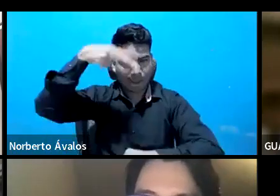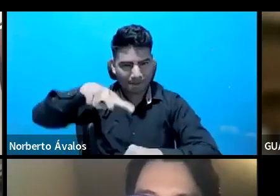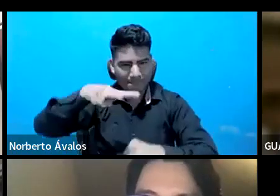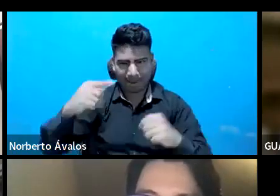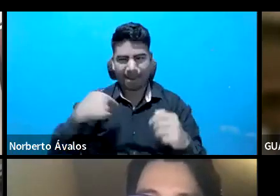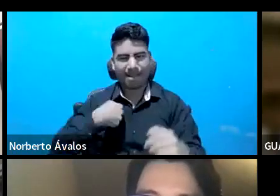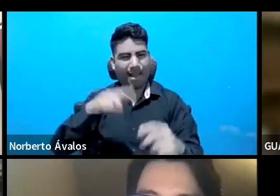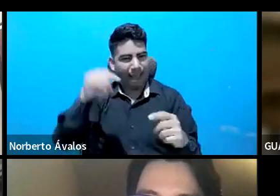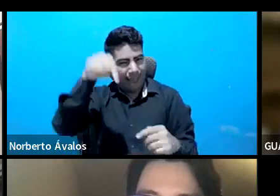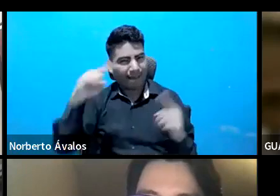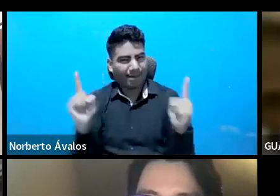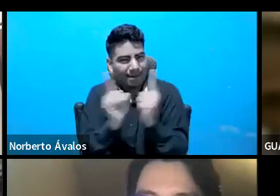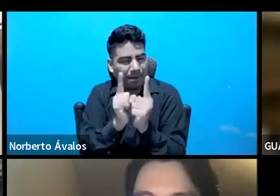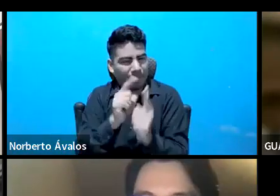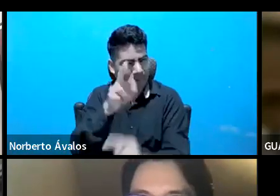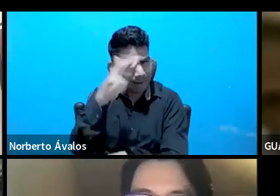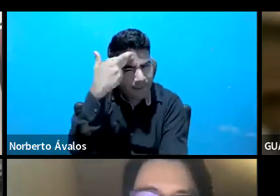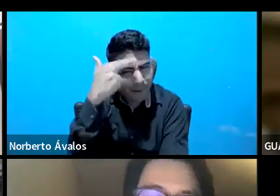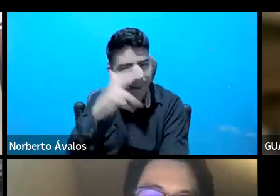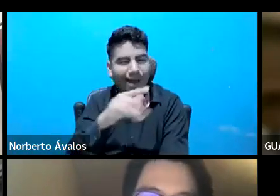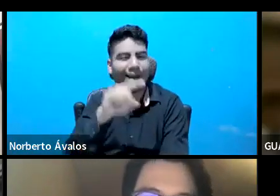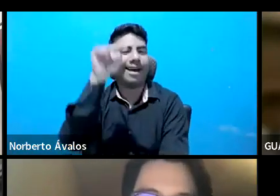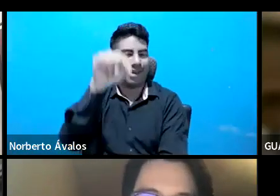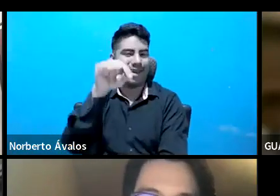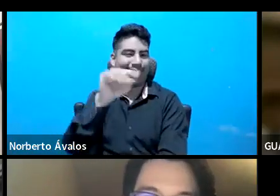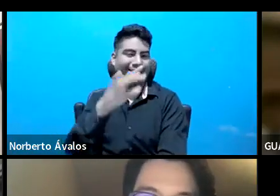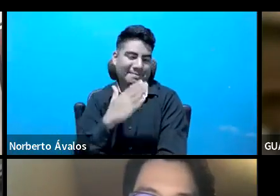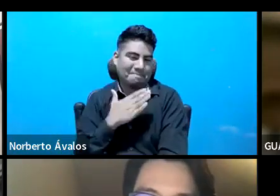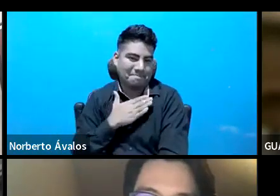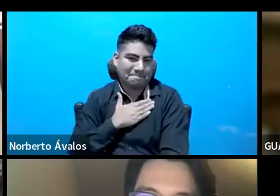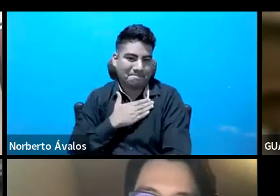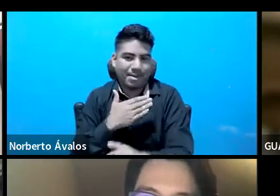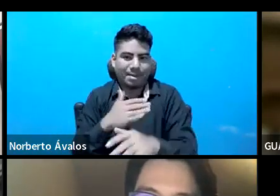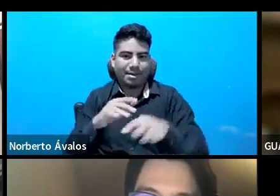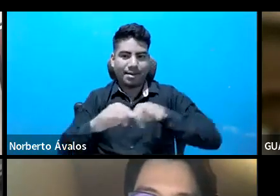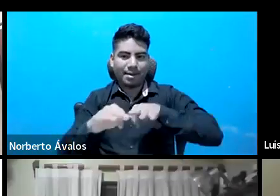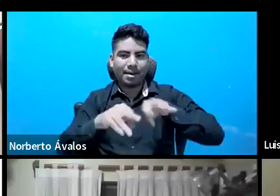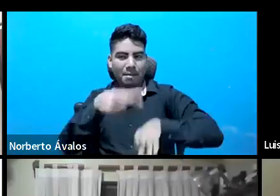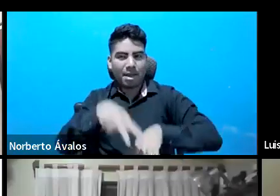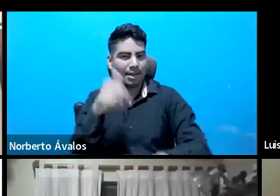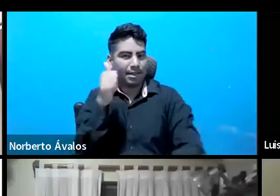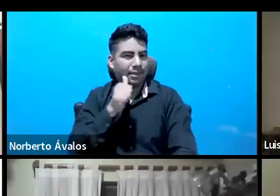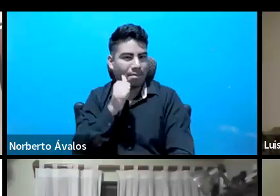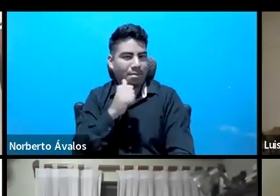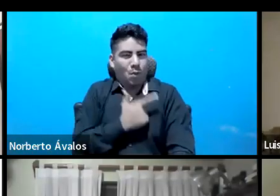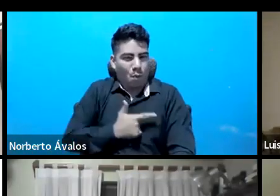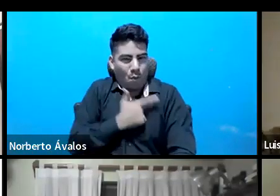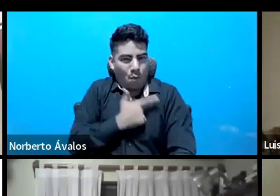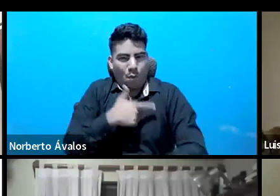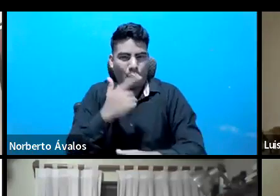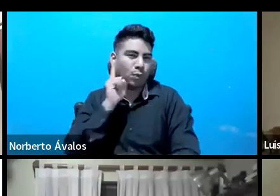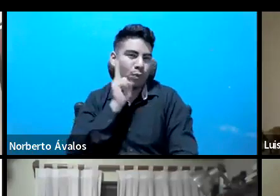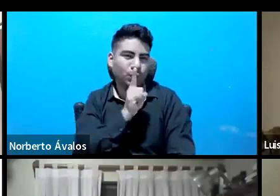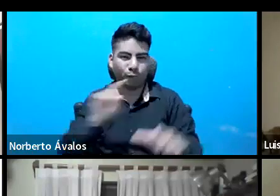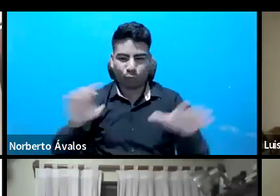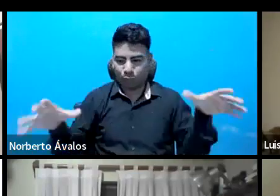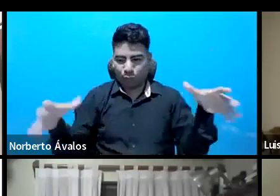Eric. Tal vez Eric? Tal vez sí,